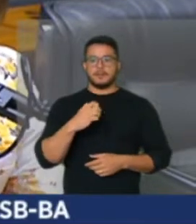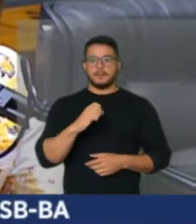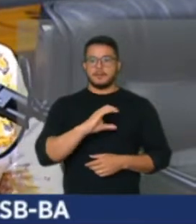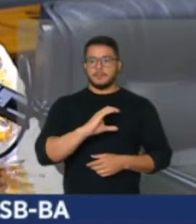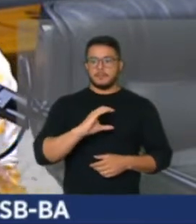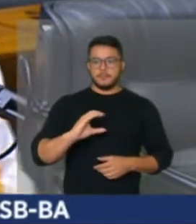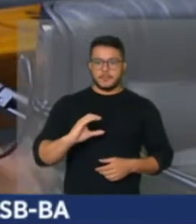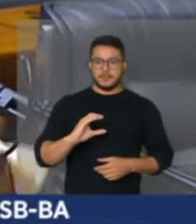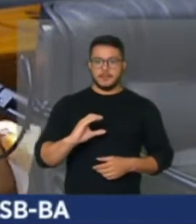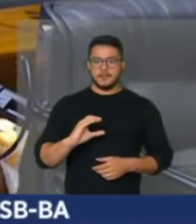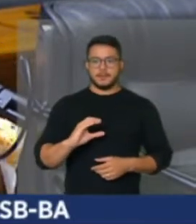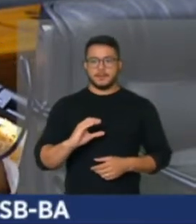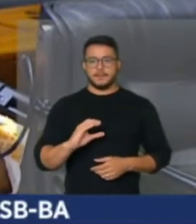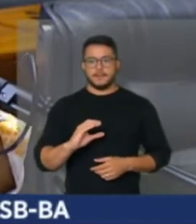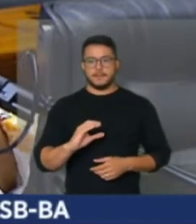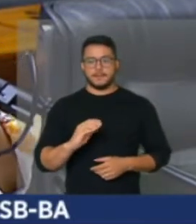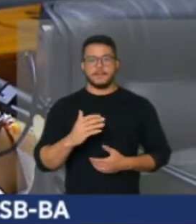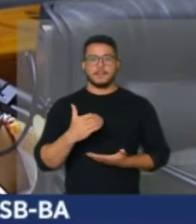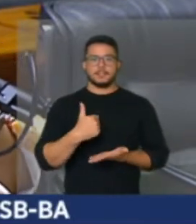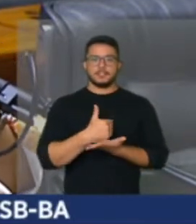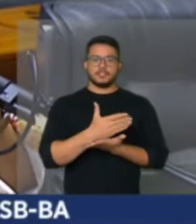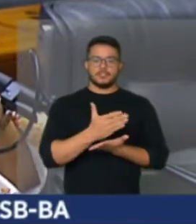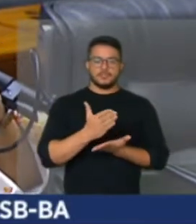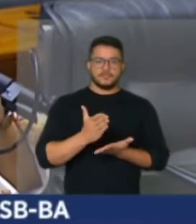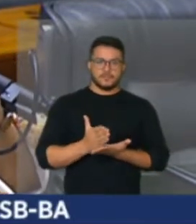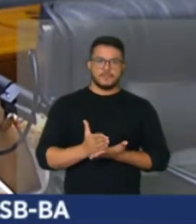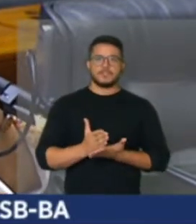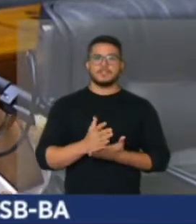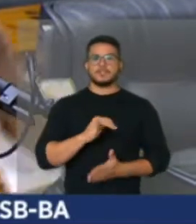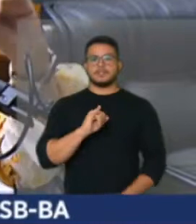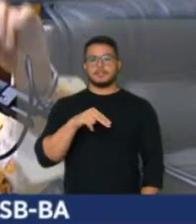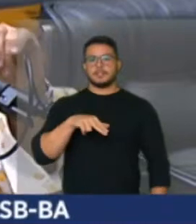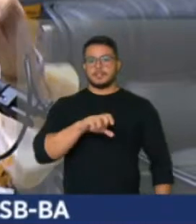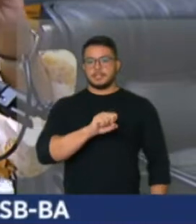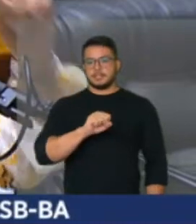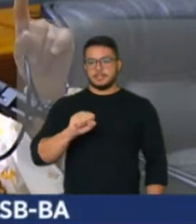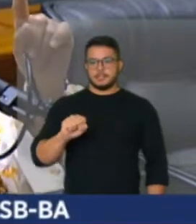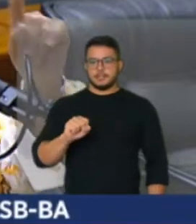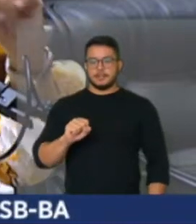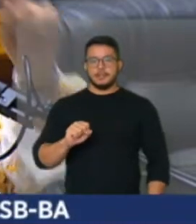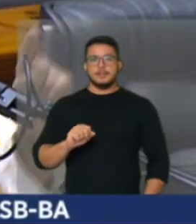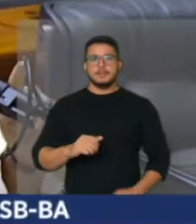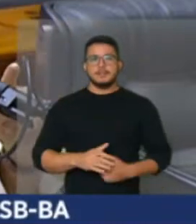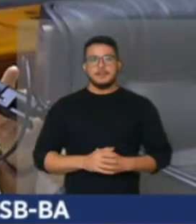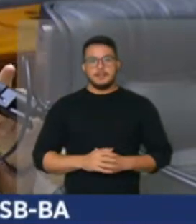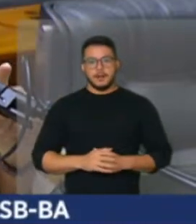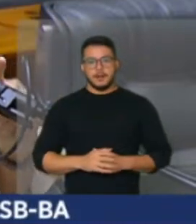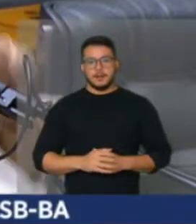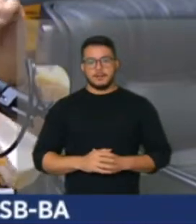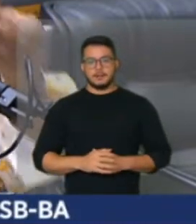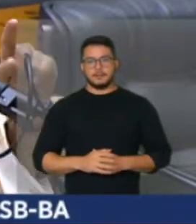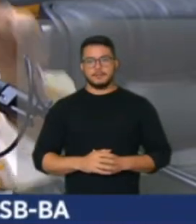REALMENTE PARCELA A DÍVIDA DO INSS MAS NÃO APENAS O PARCELAMENTO DESSA DÍVIDA MAS TAMBÉM UMA DISCUSSÃO